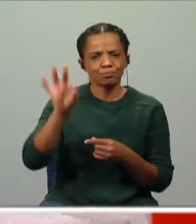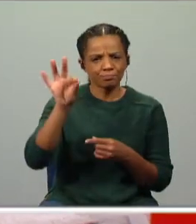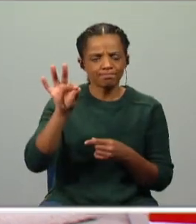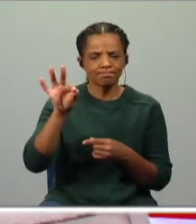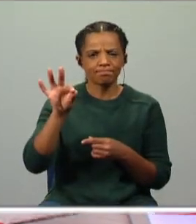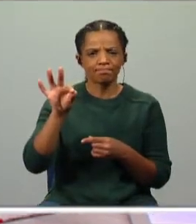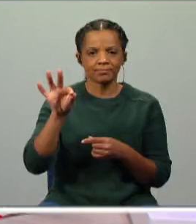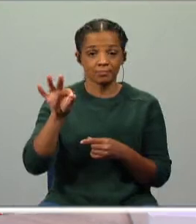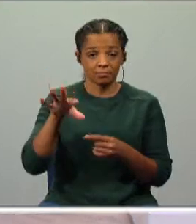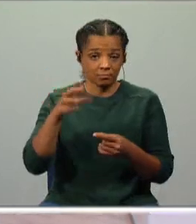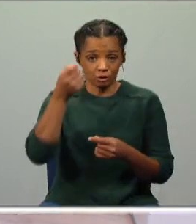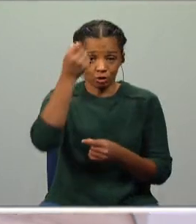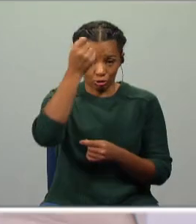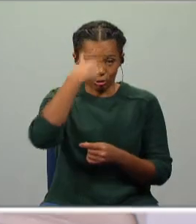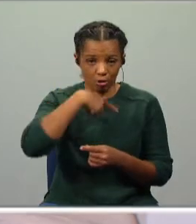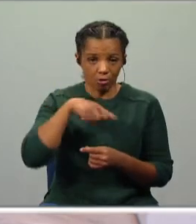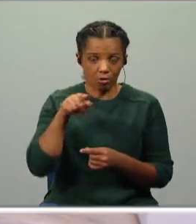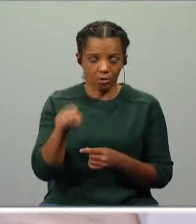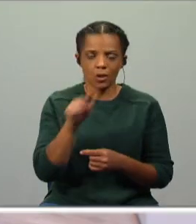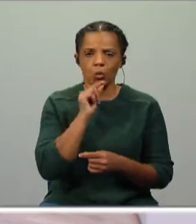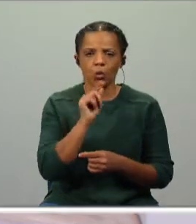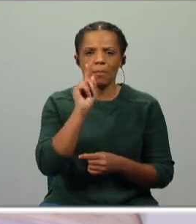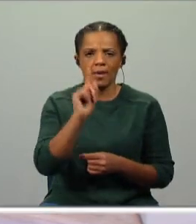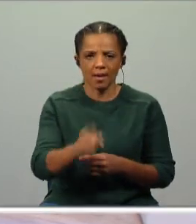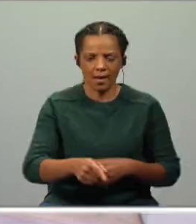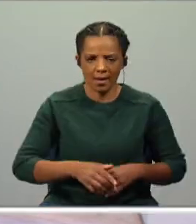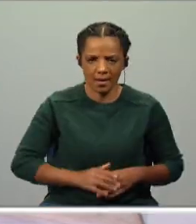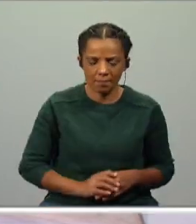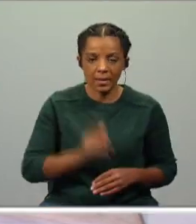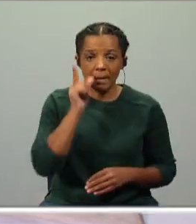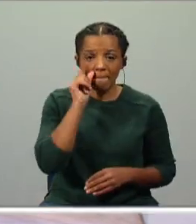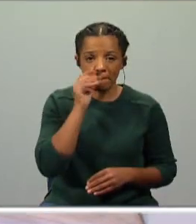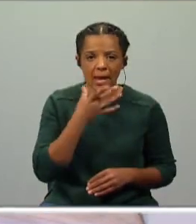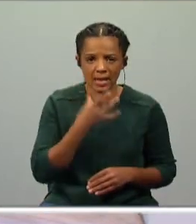escolhi esta história que se chama eu sei tudo sobre o pai natal.